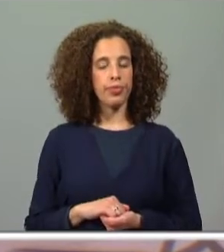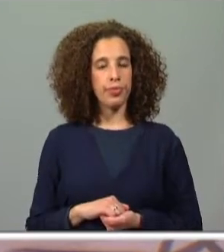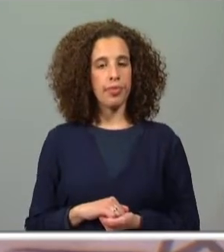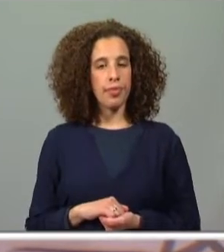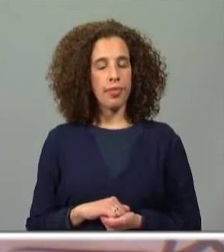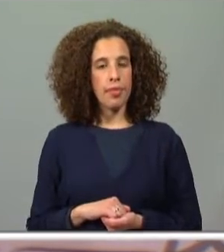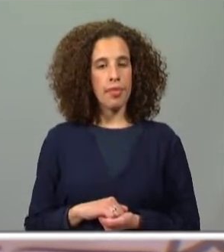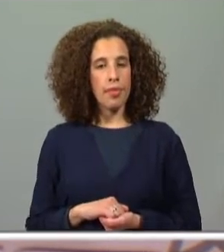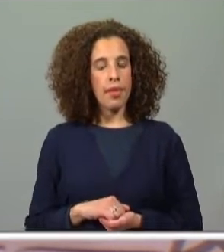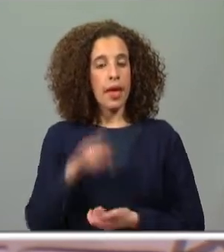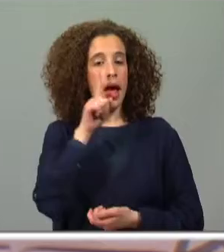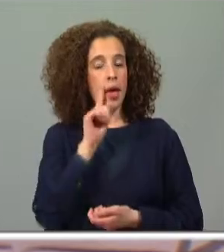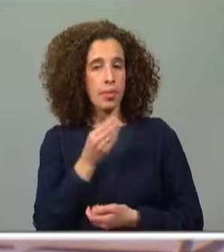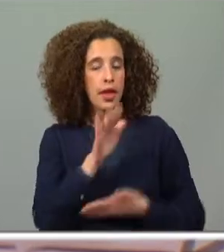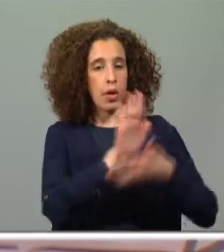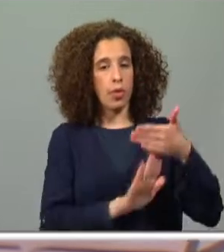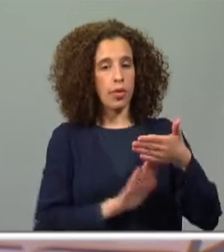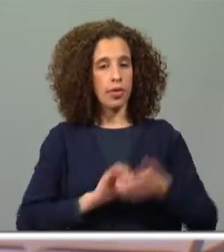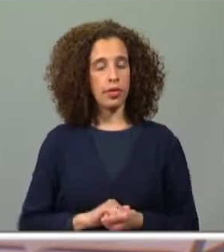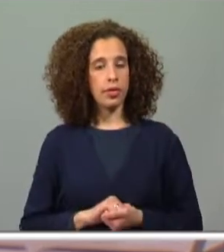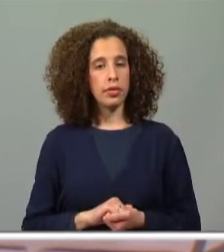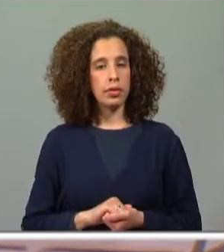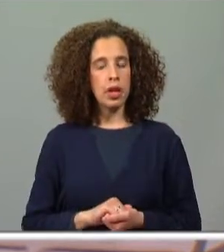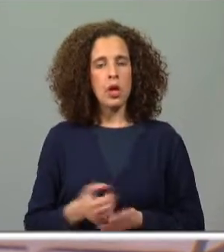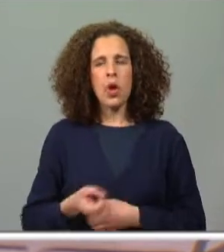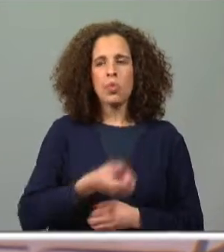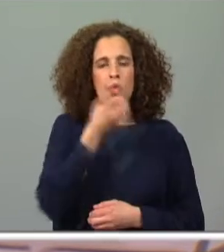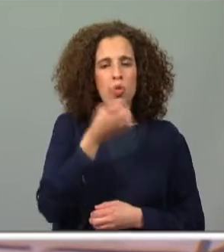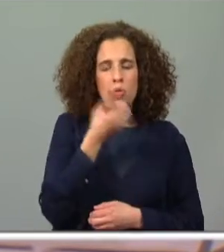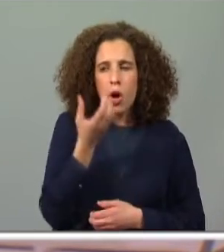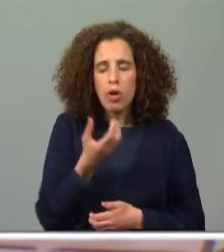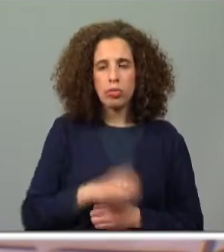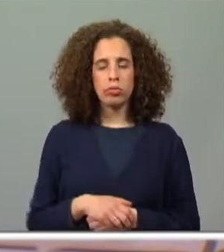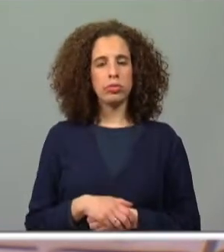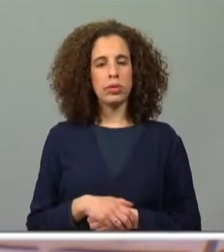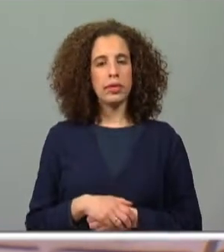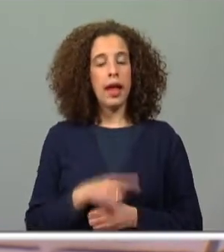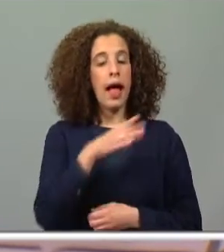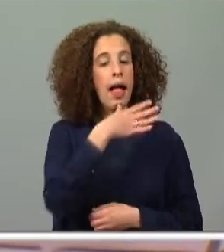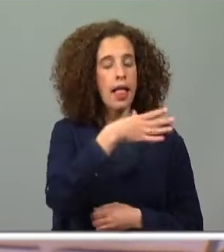a menina colega contou casualmente a narradora que tinha 女同事隨便告訴敘述者她有